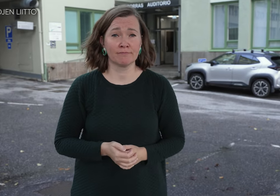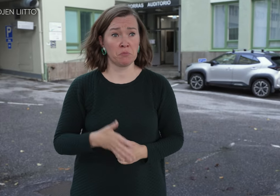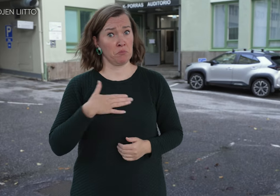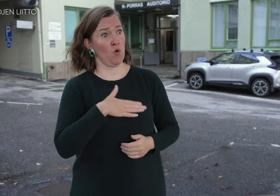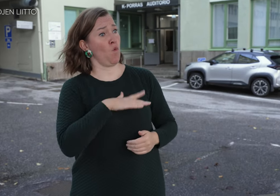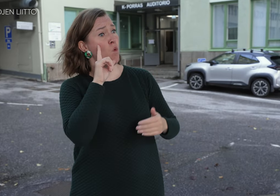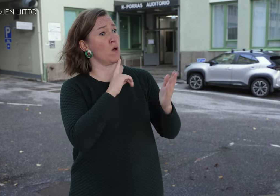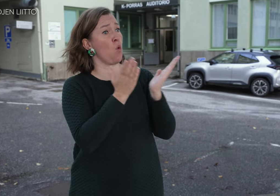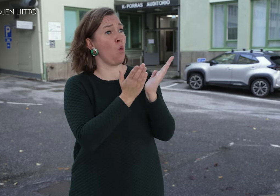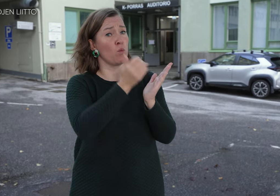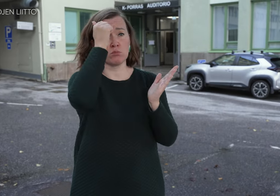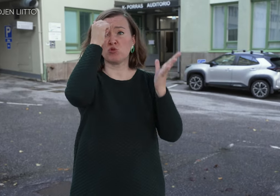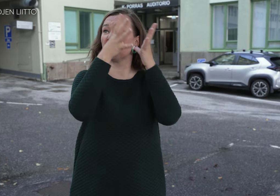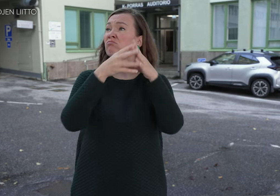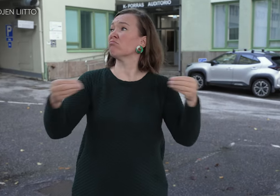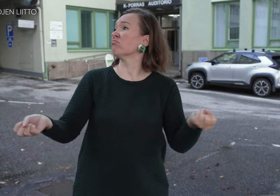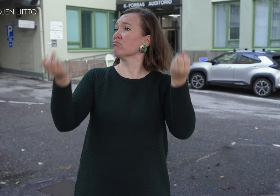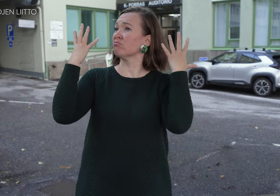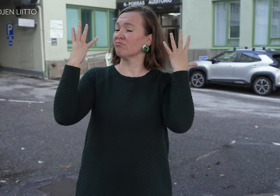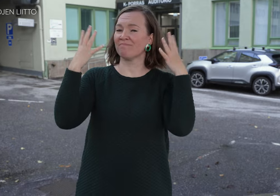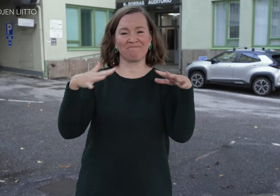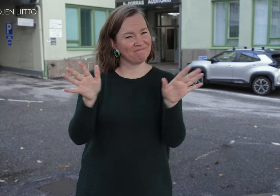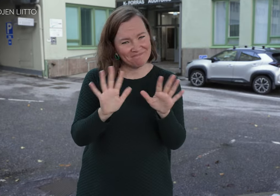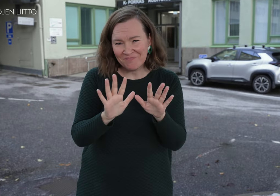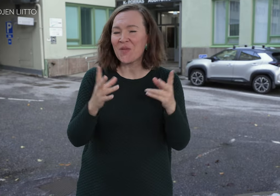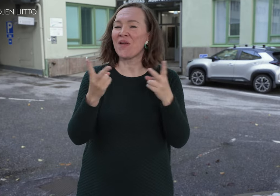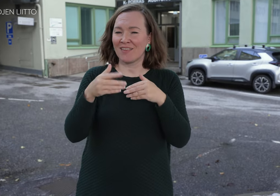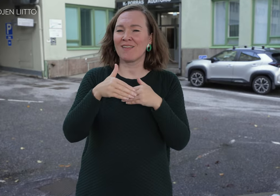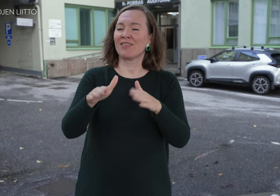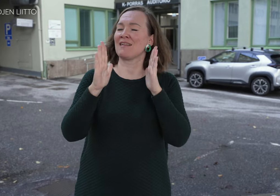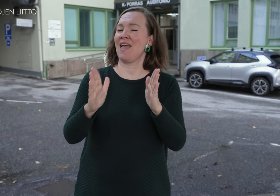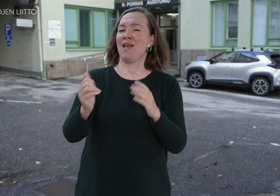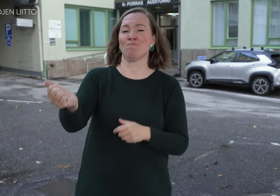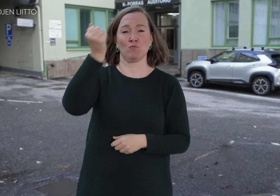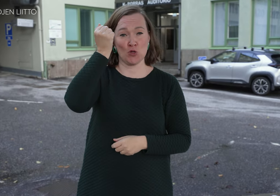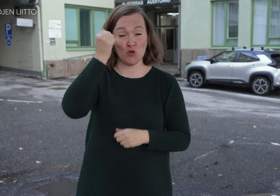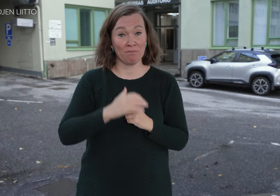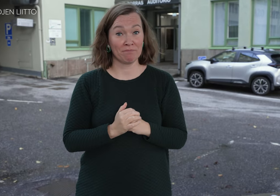Porvoon kuurojenkoulu elää kuitenkin edelleen yhteisön muistoissa.